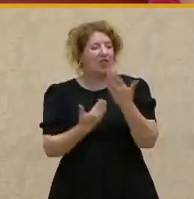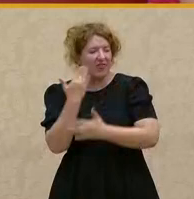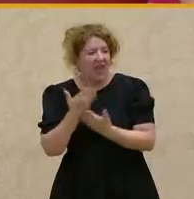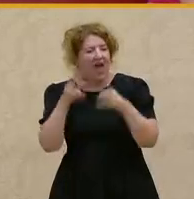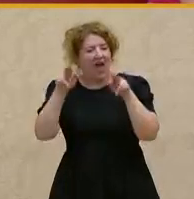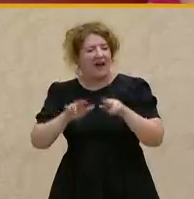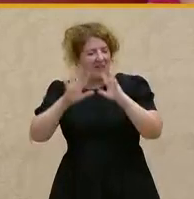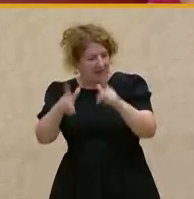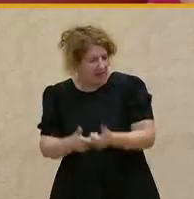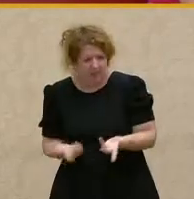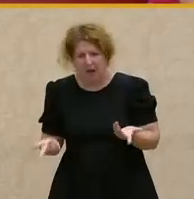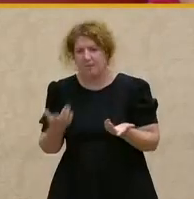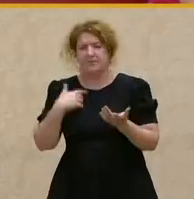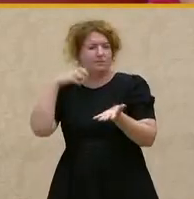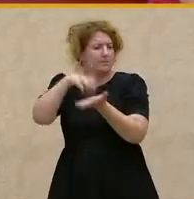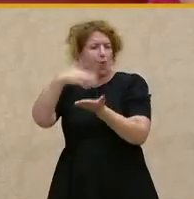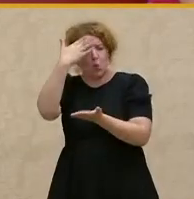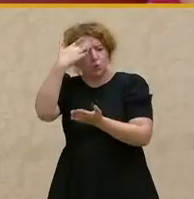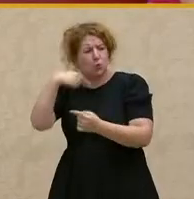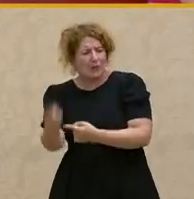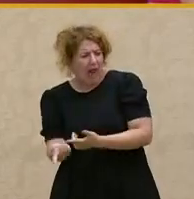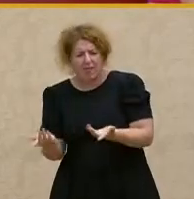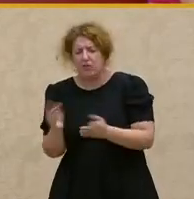En fin: todo tipo de servicios para personas con discapacidad.